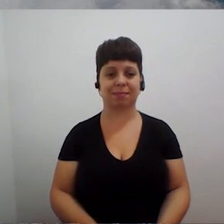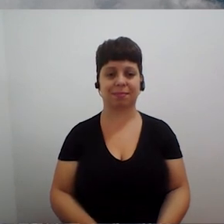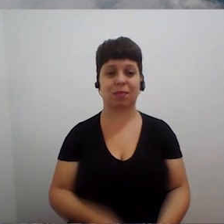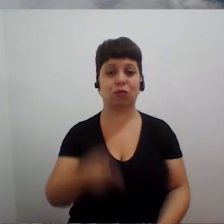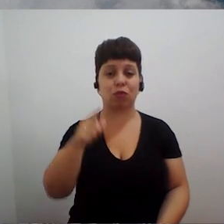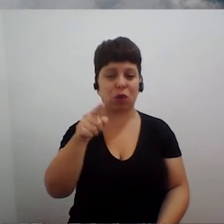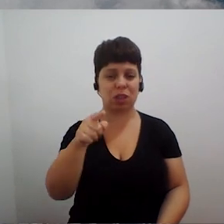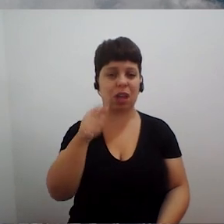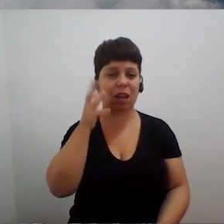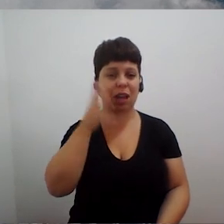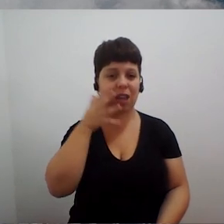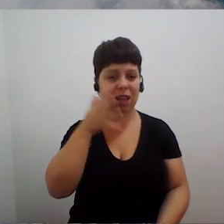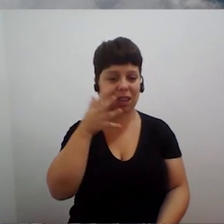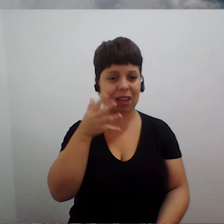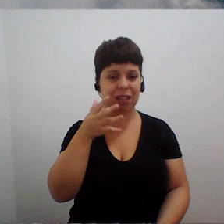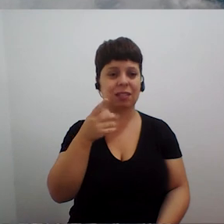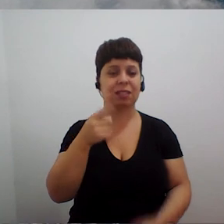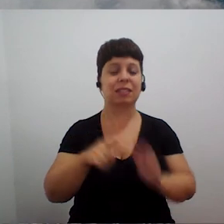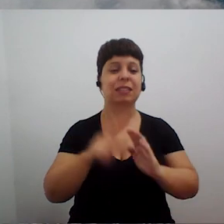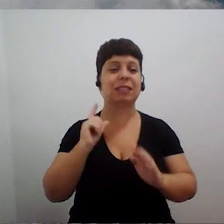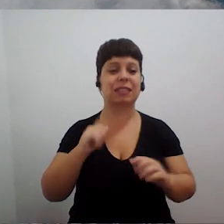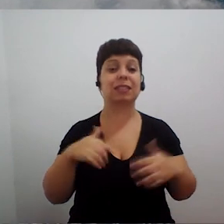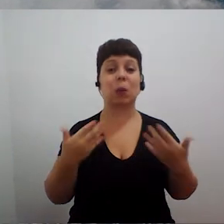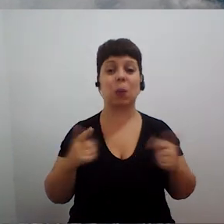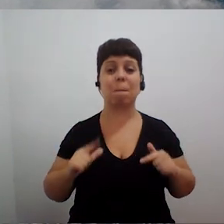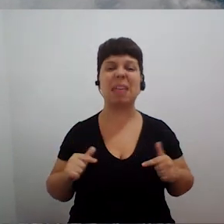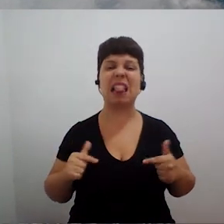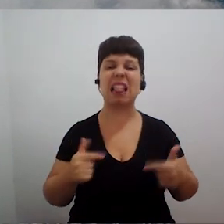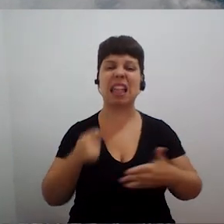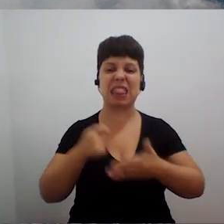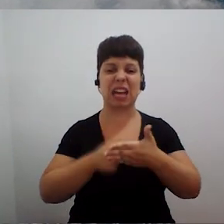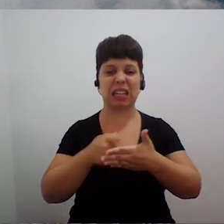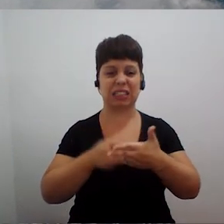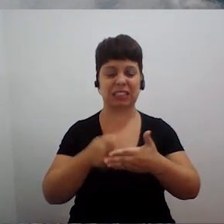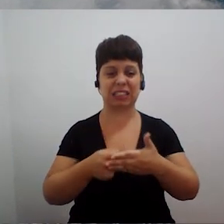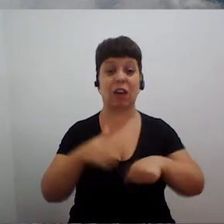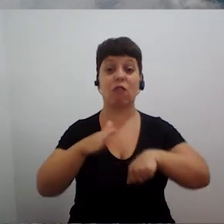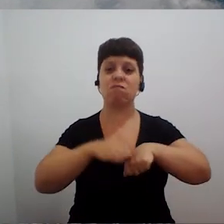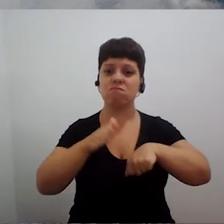uma leitura disso que você acabou de fazer com que vocês disseram a militância, o fazer